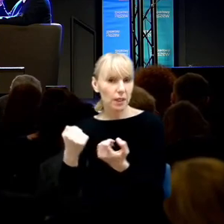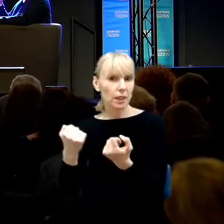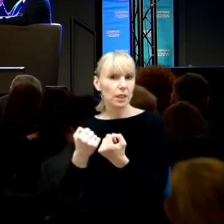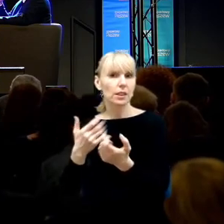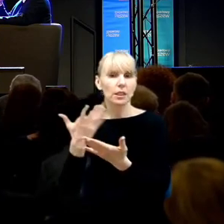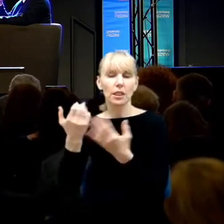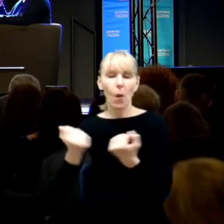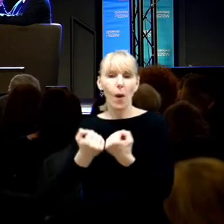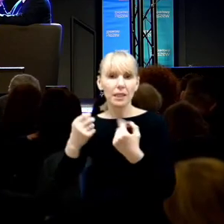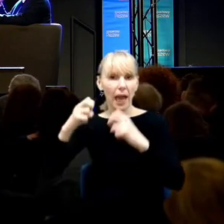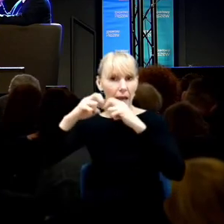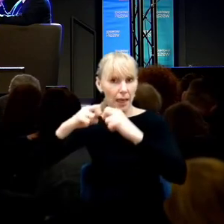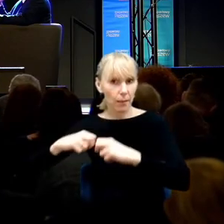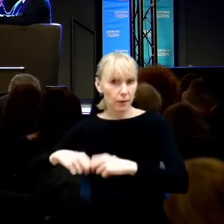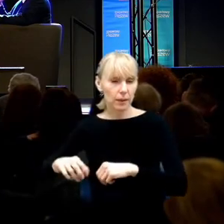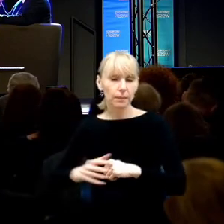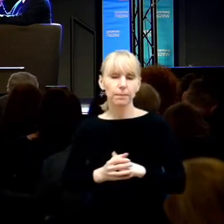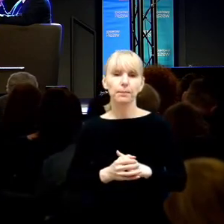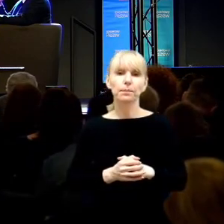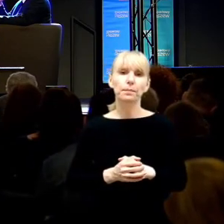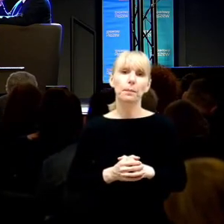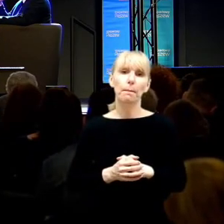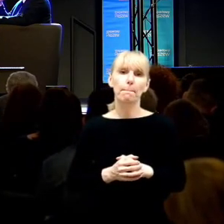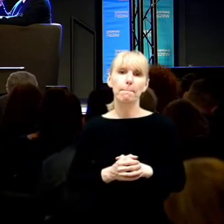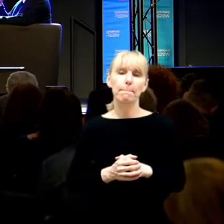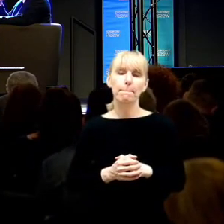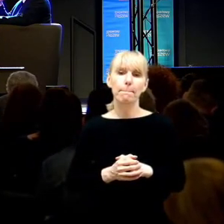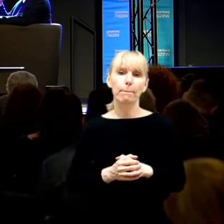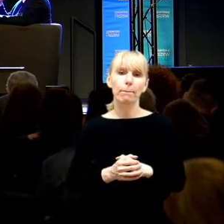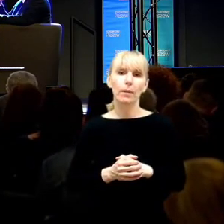I tu pytanie może najpierw jeszcze o komentarz Pana dyrektora z BGK.